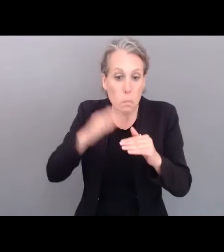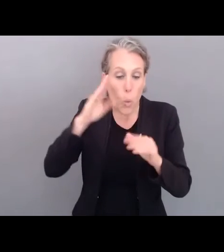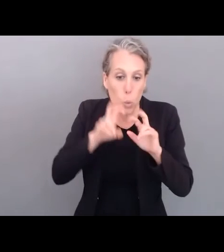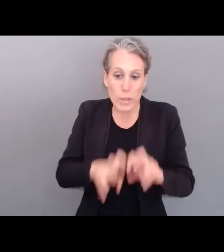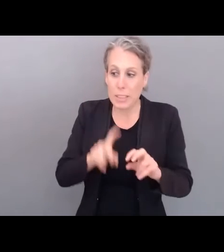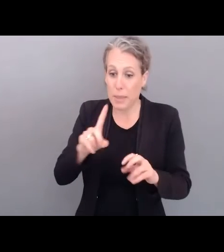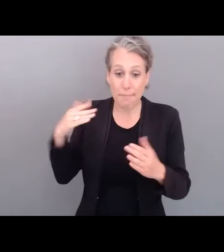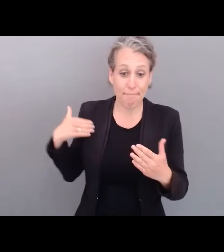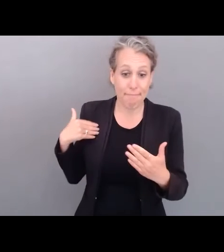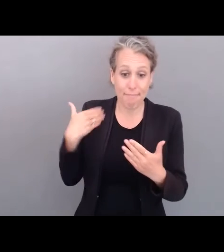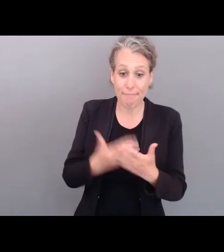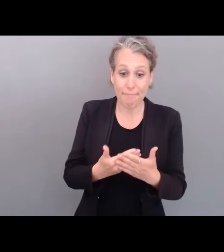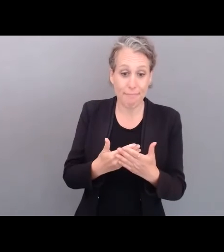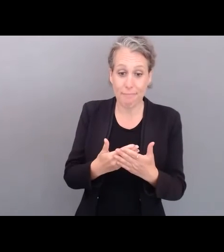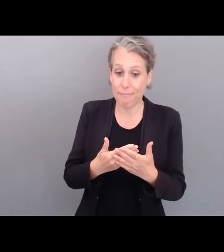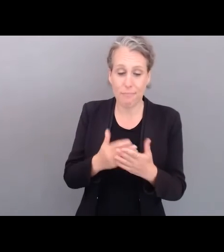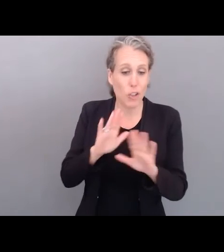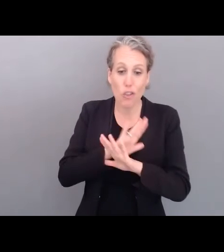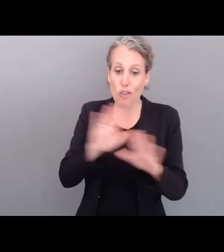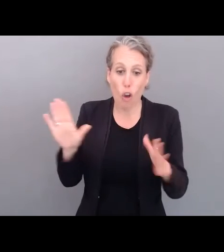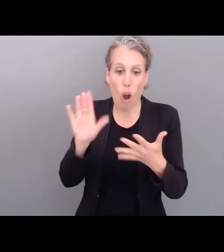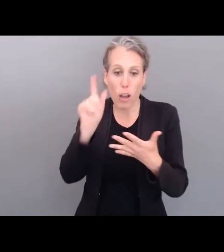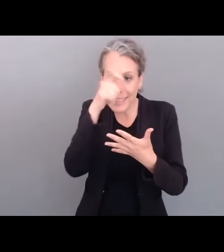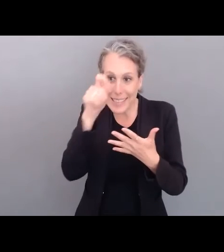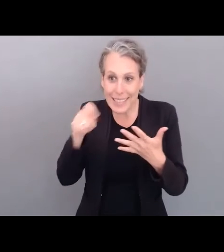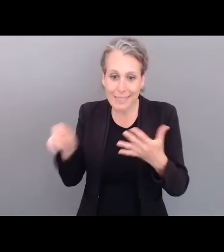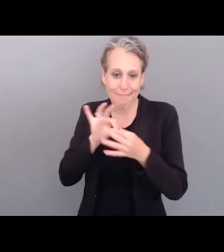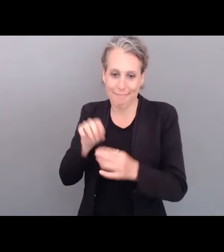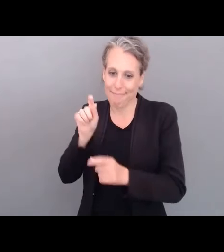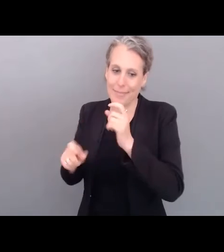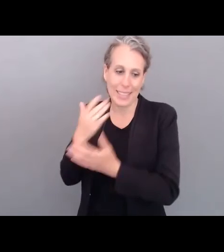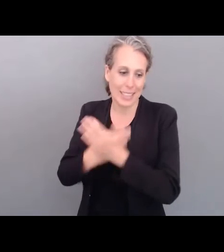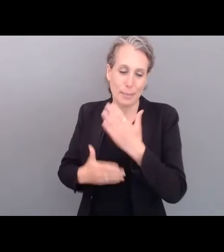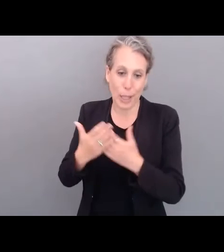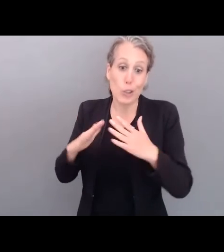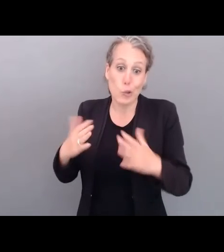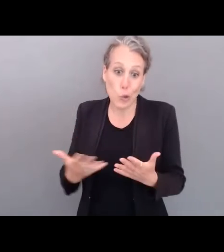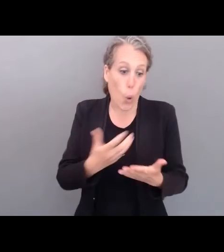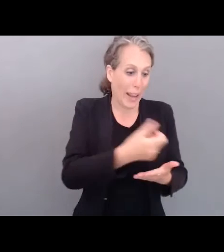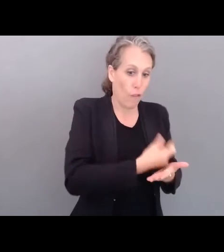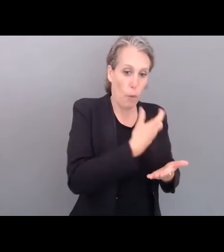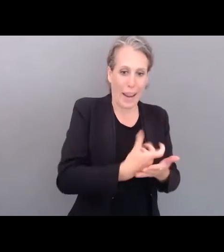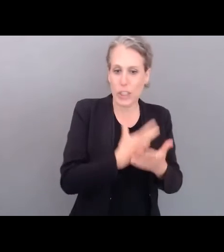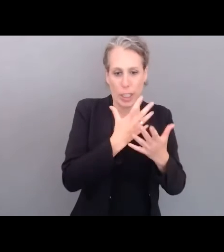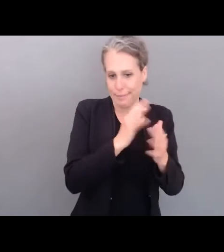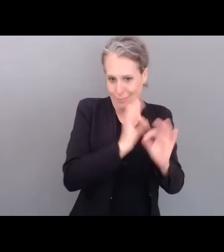Es decir, estamos buscando obtener del departamento de salud pero no han tomado ningún indicador sobre personas con discapacidad por eso no